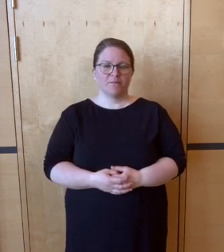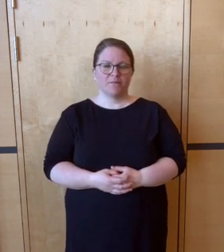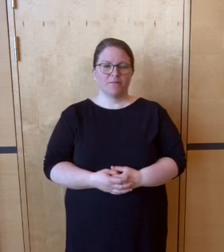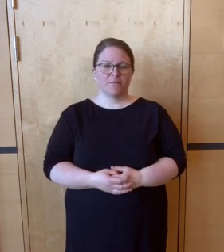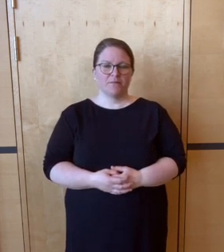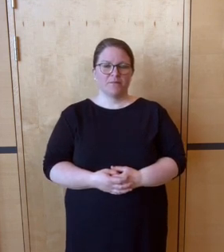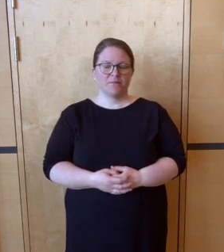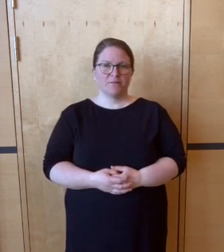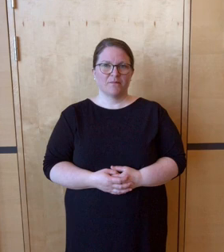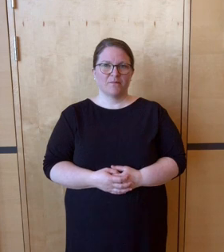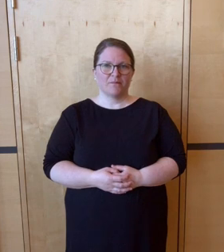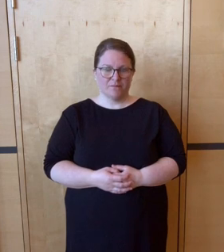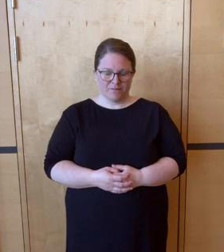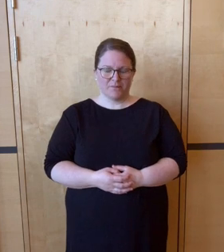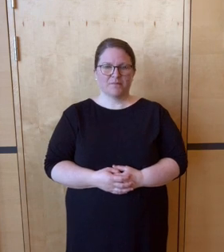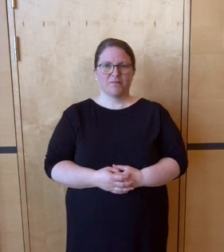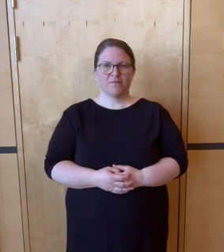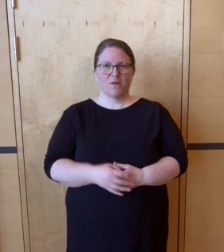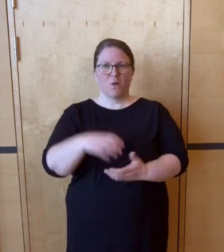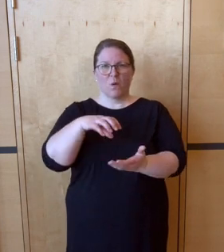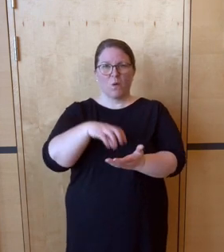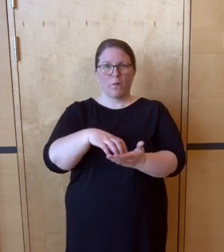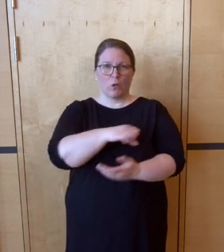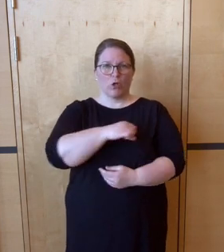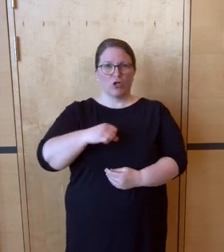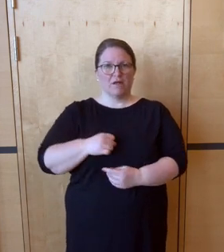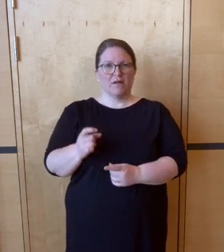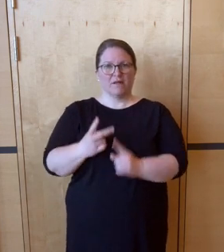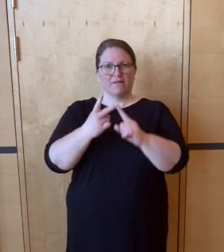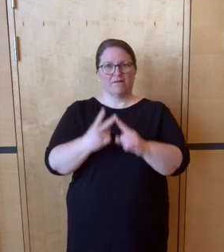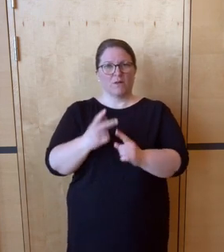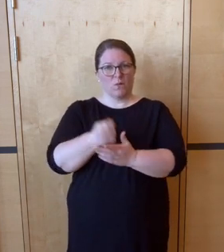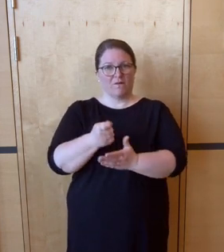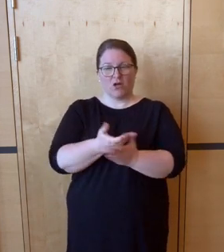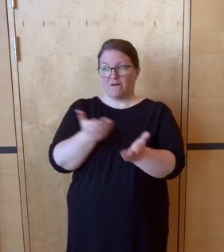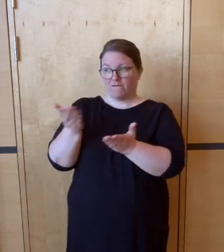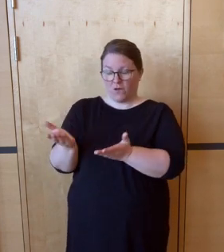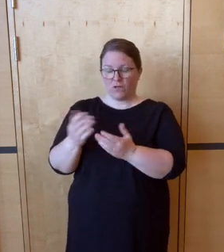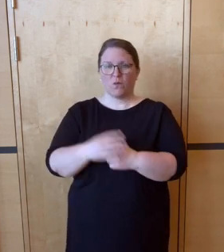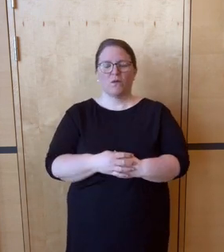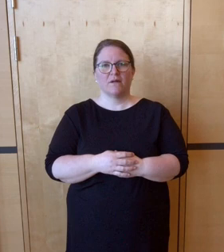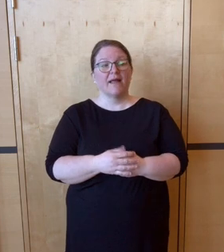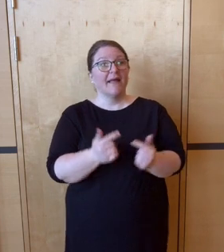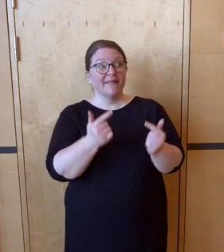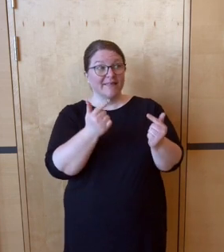Evelina fahleson Kommunstyrelsens vice ordförande Ja men tack så mycket ordförande fullmäktige och